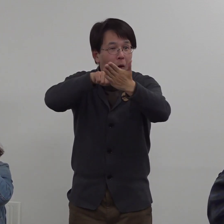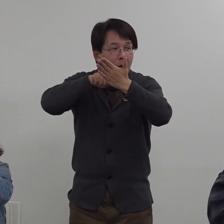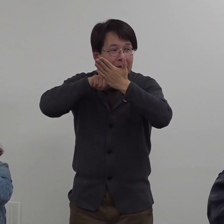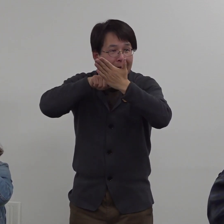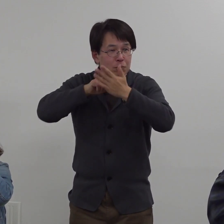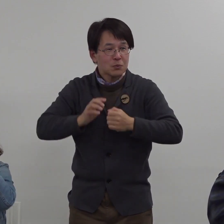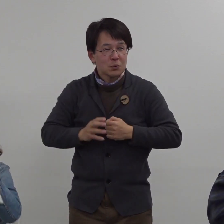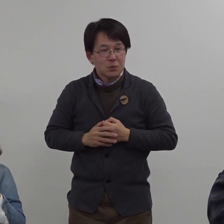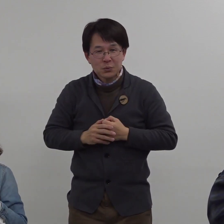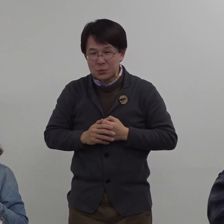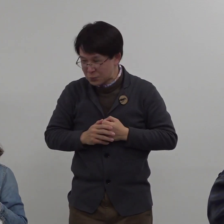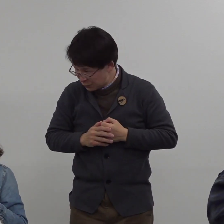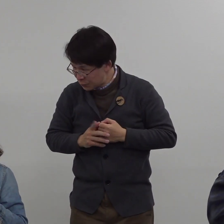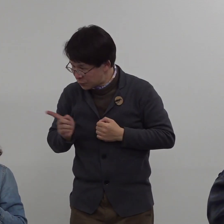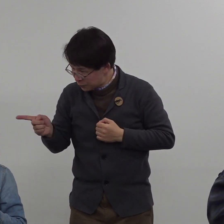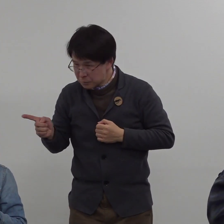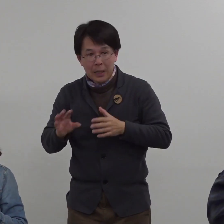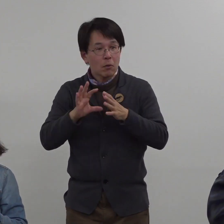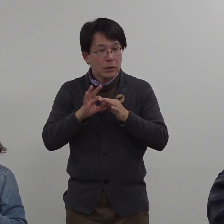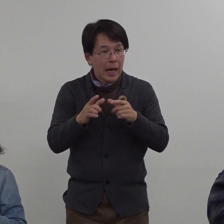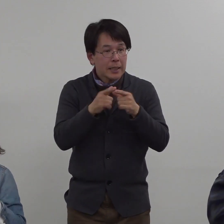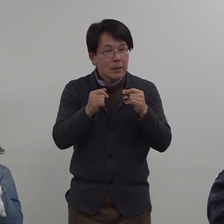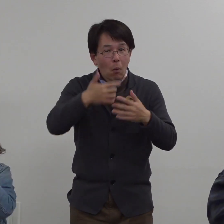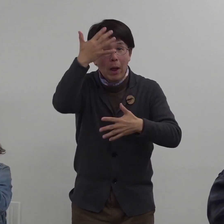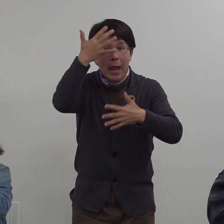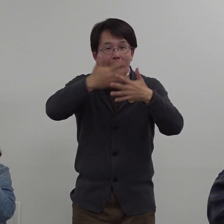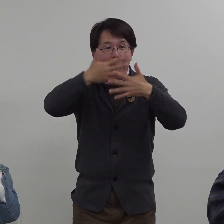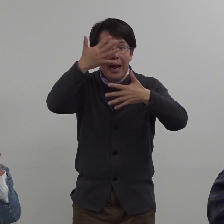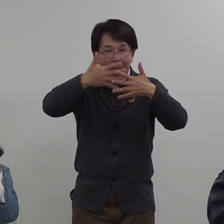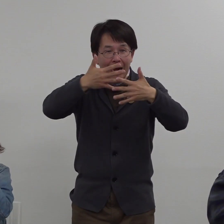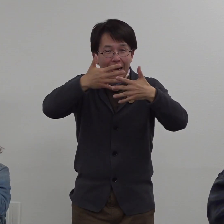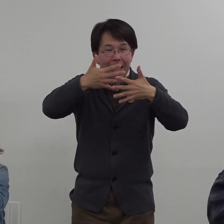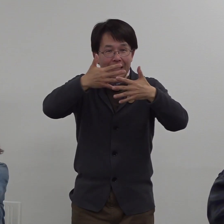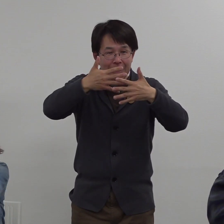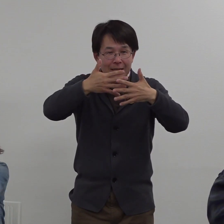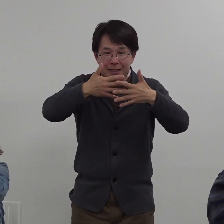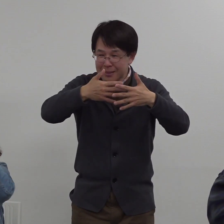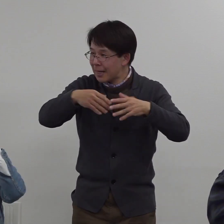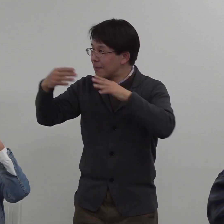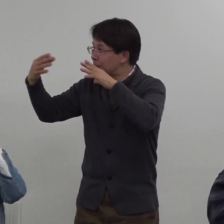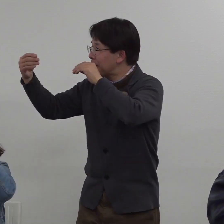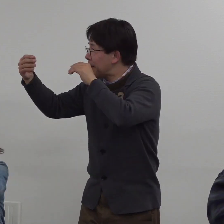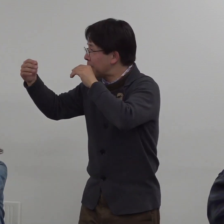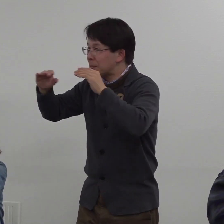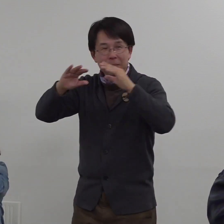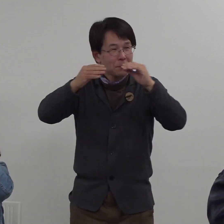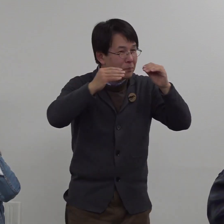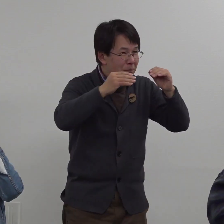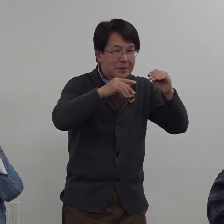なので日本映画で顔をこう喋ってる 人の顔見てるとここに字幕がずっと ついてる